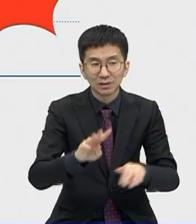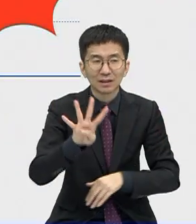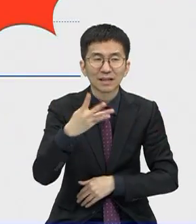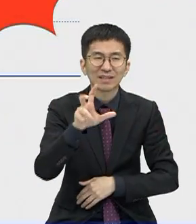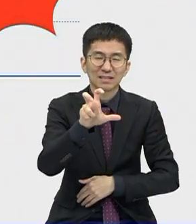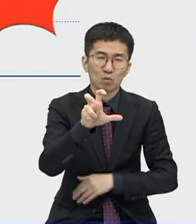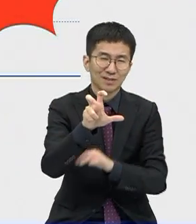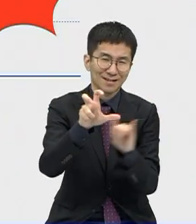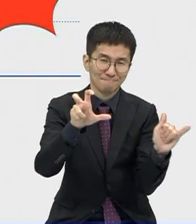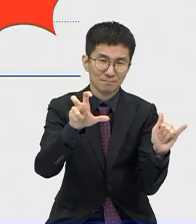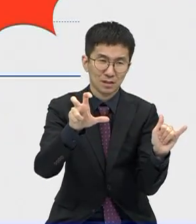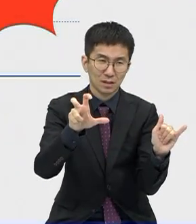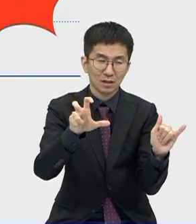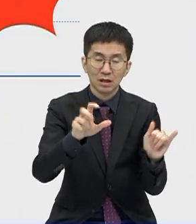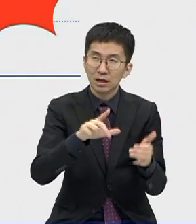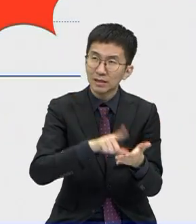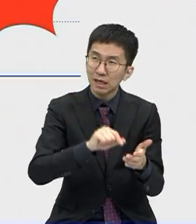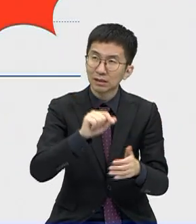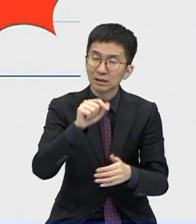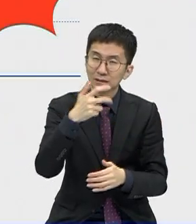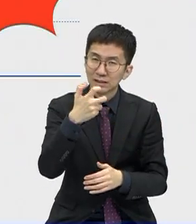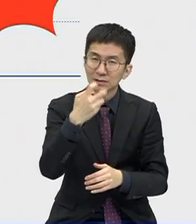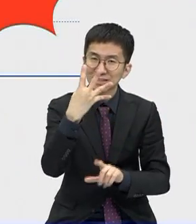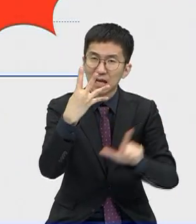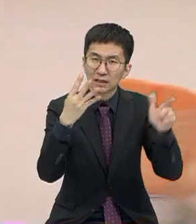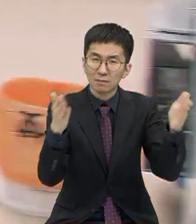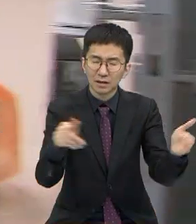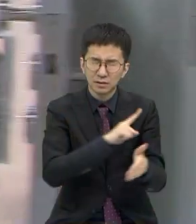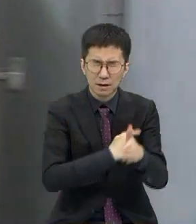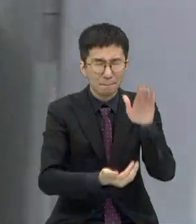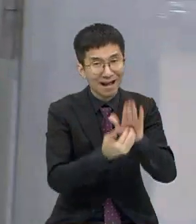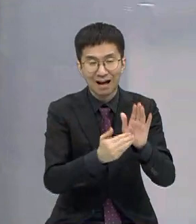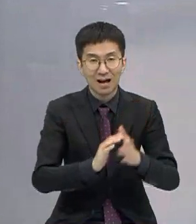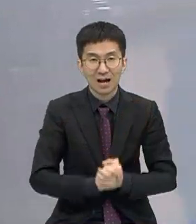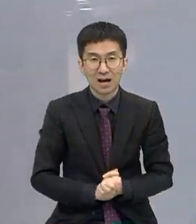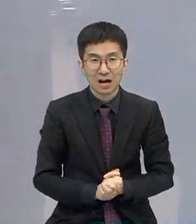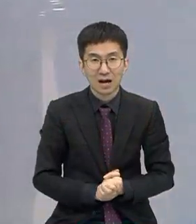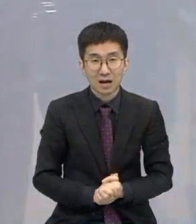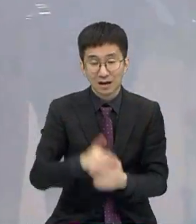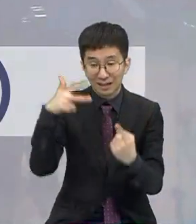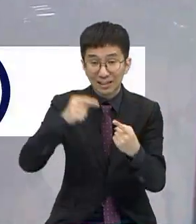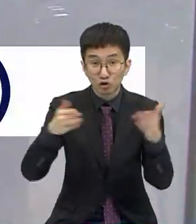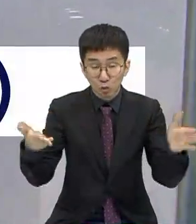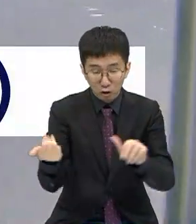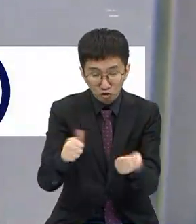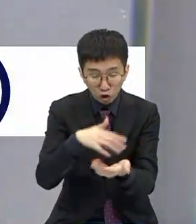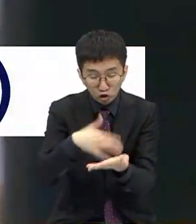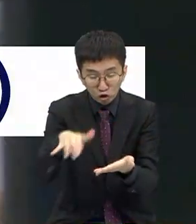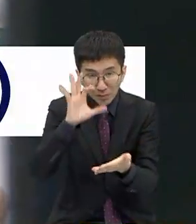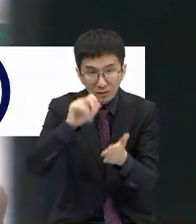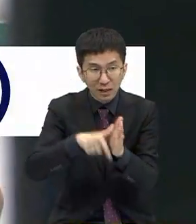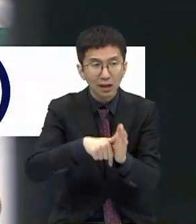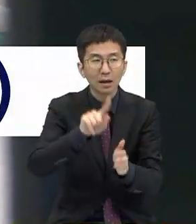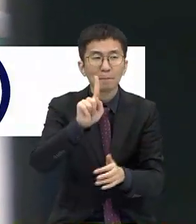425명으로 늘었는데 74일 만에 최고치입니다. 지난 한 주 사망자 수도 126명으로 전주